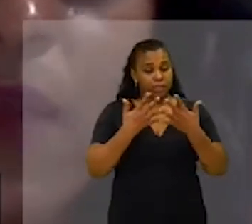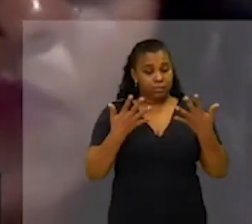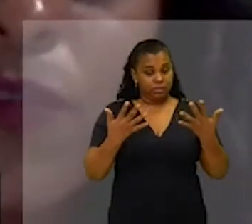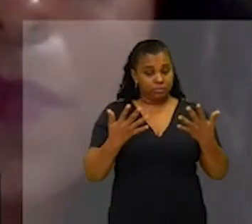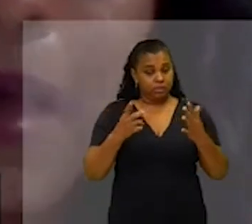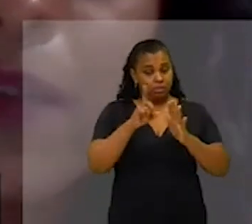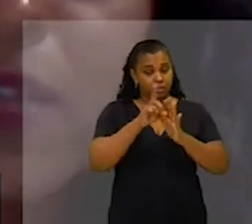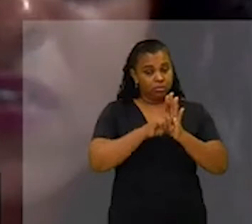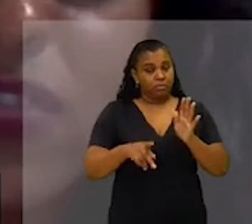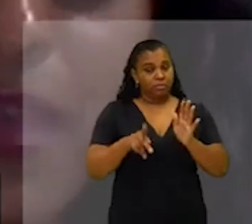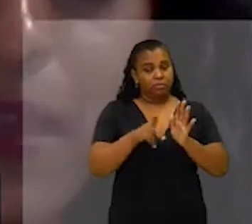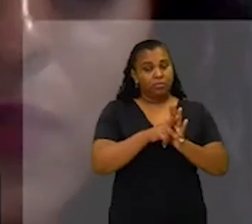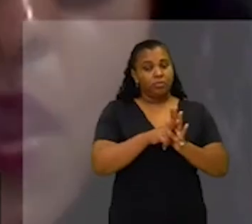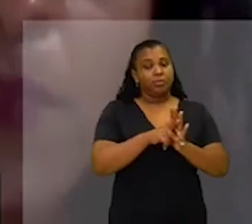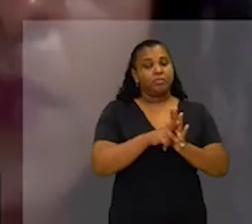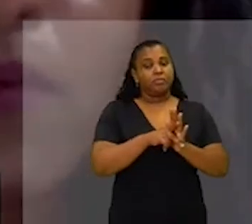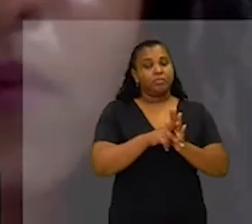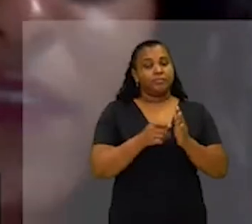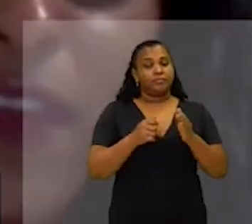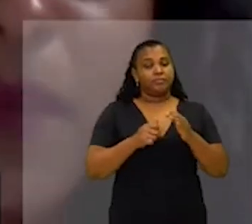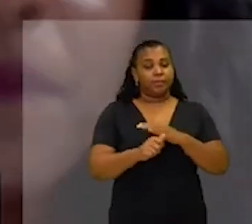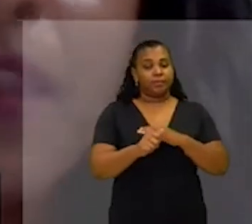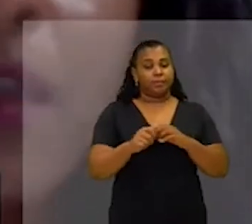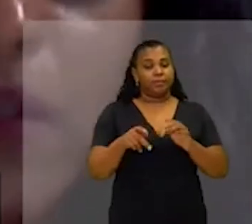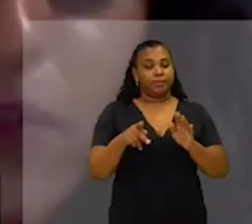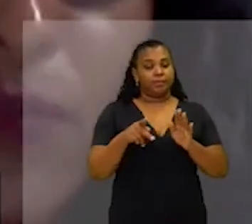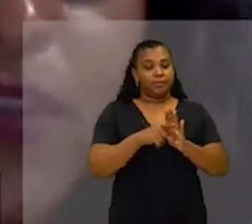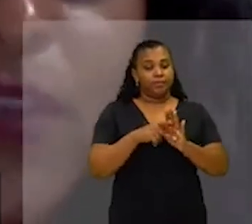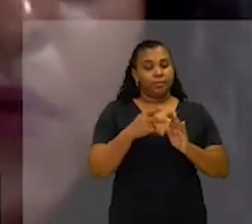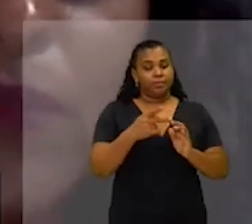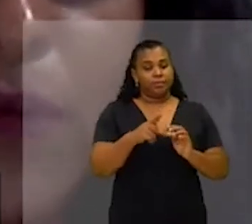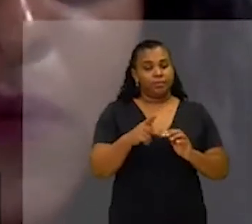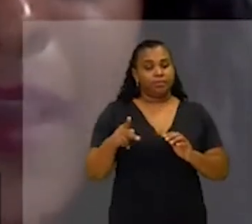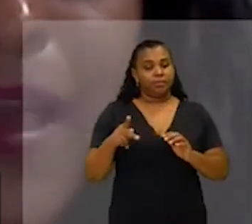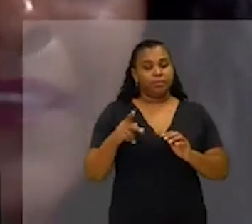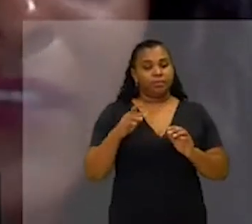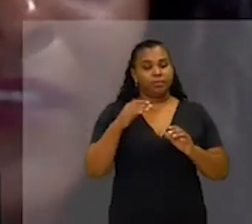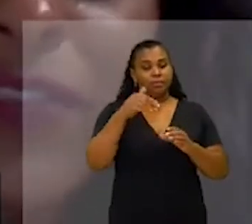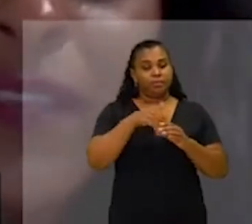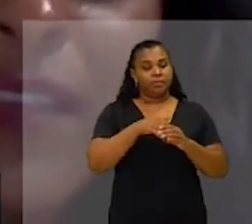contas desses recursos para os candidatos porque uma firma Antônio Criolo colar que